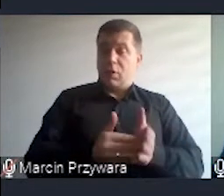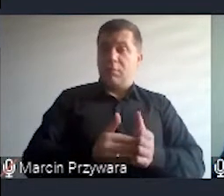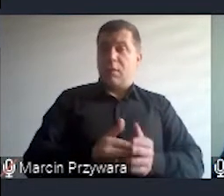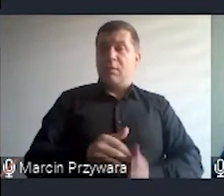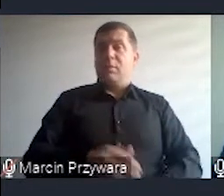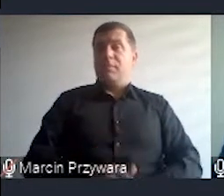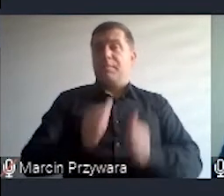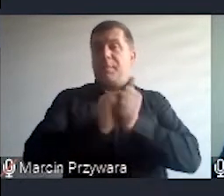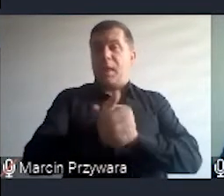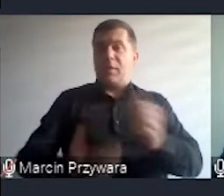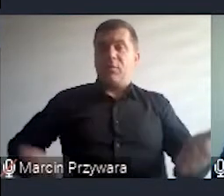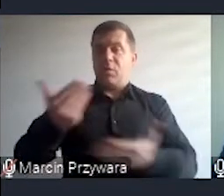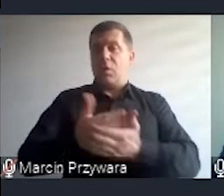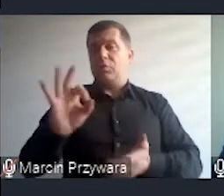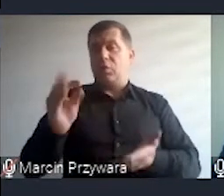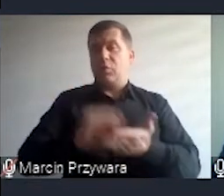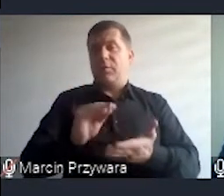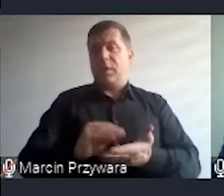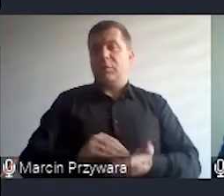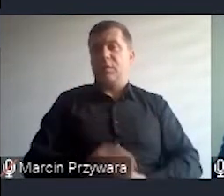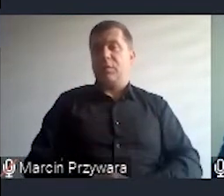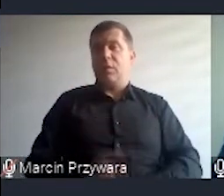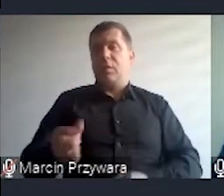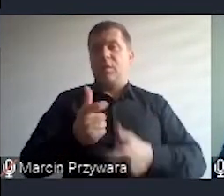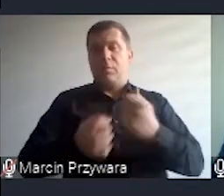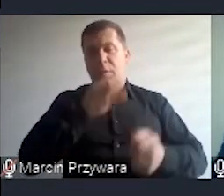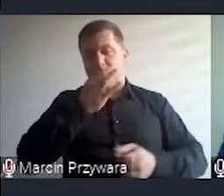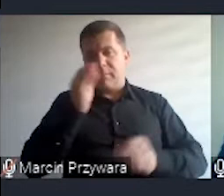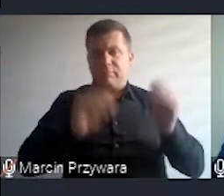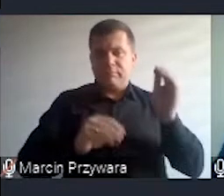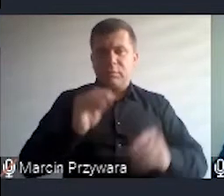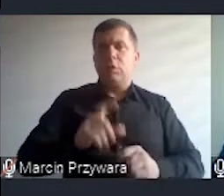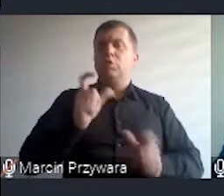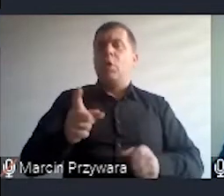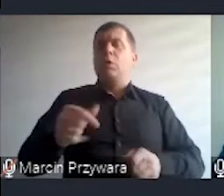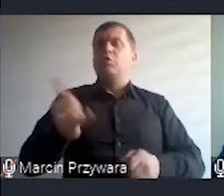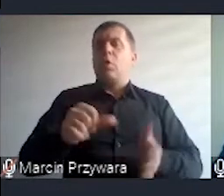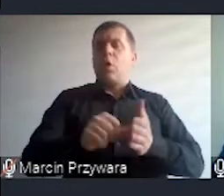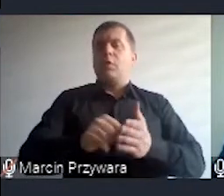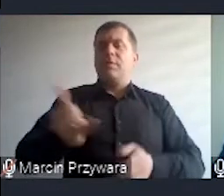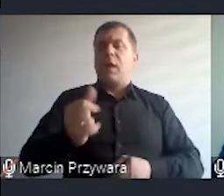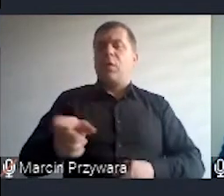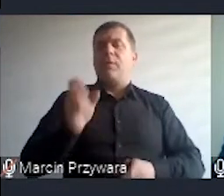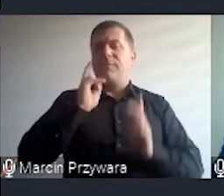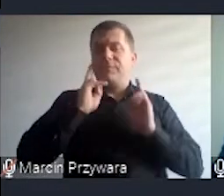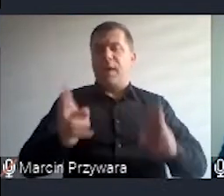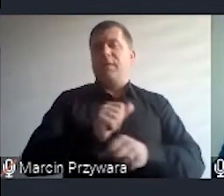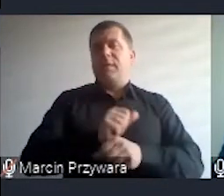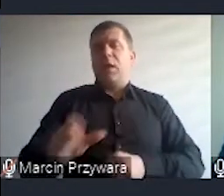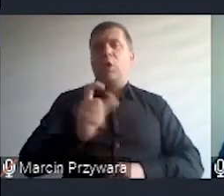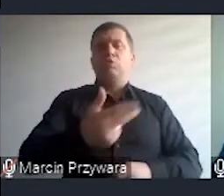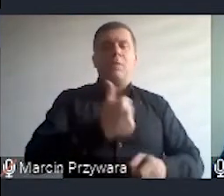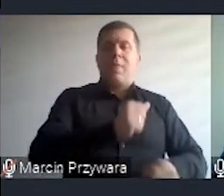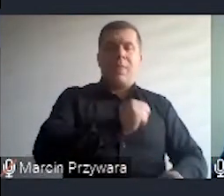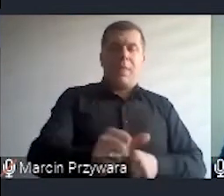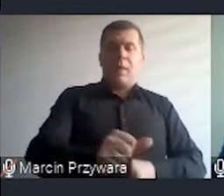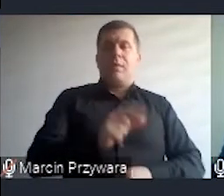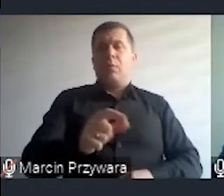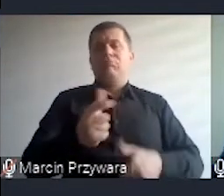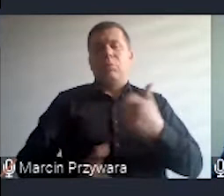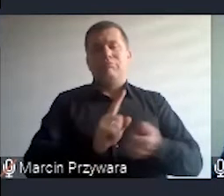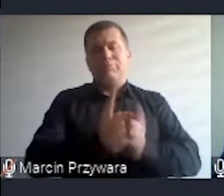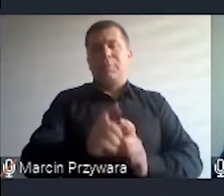zmienić wniosek o dofinansowanie i wyprostować co tym środkiem trwałym faktycznie jest a co nim nie jest – to się wiąże z aneksem do umów.